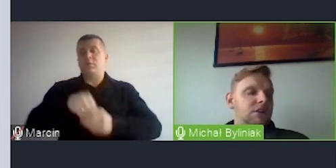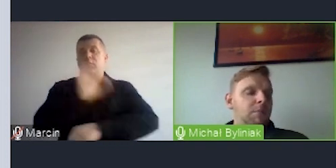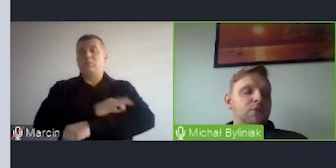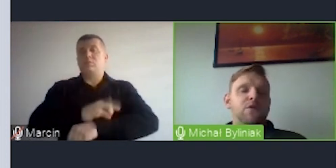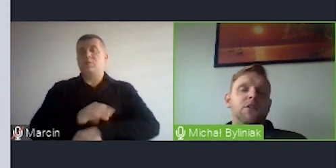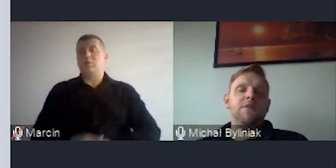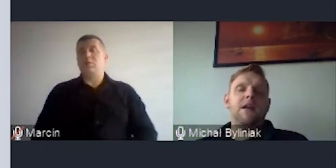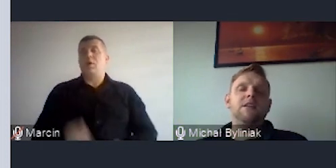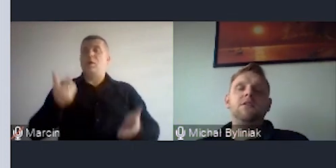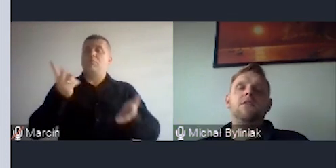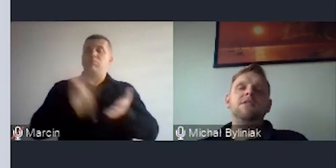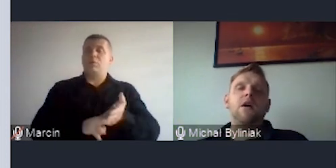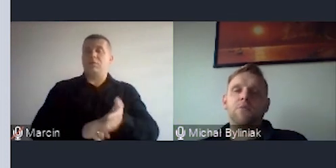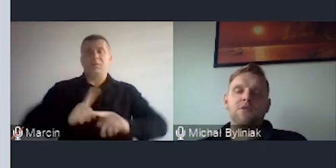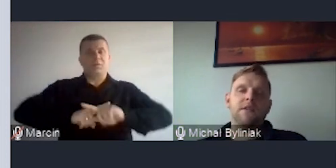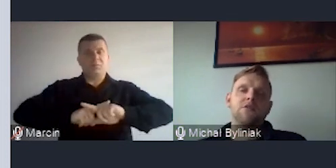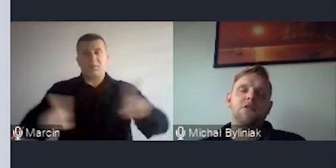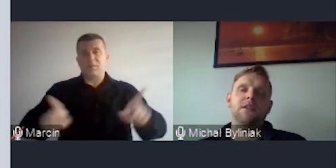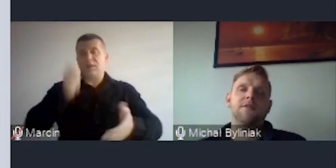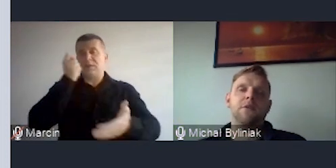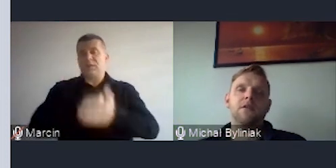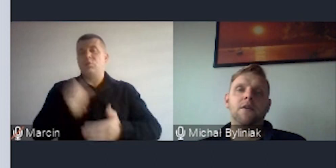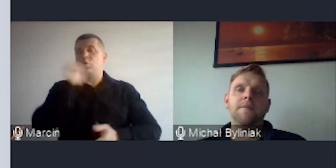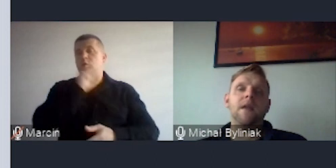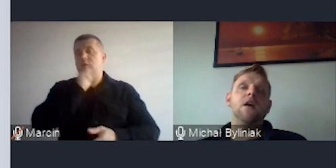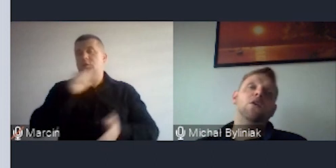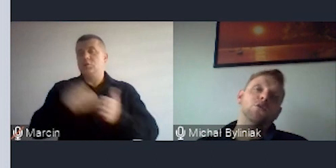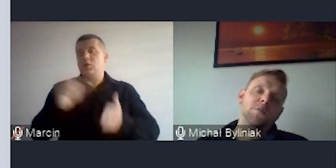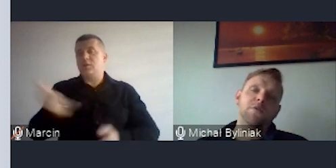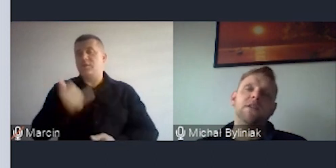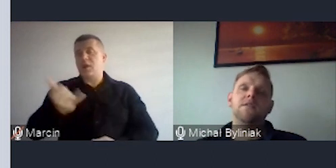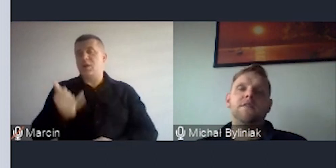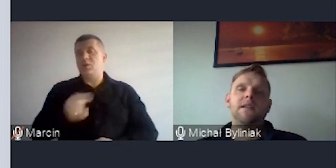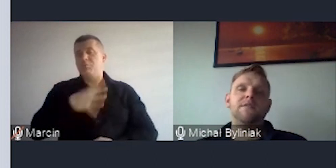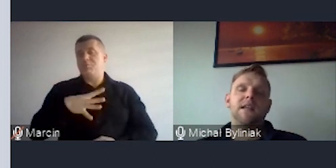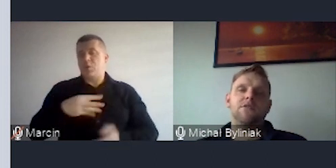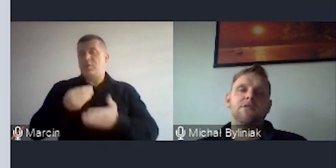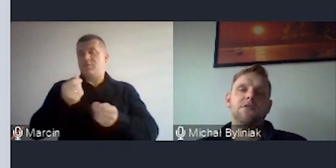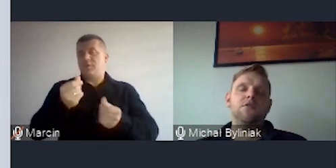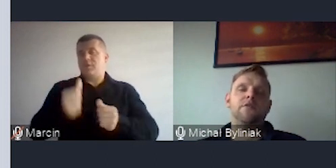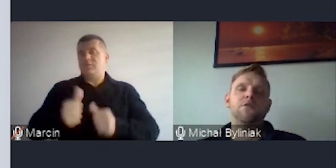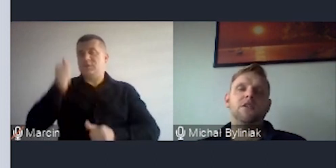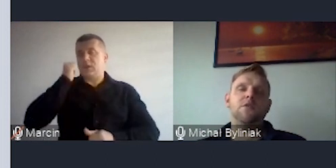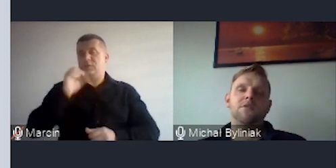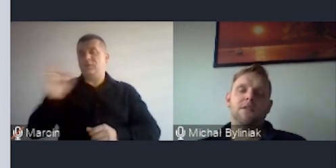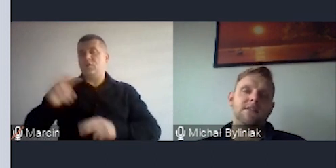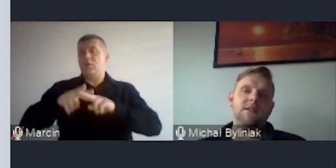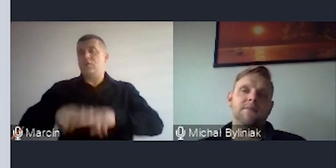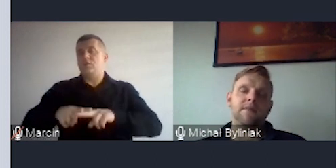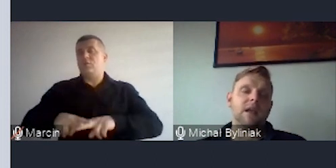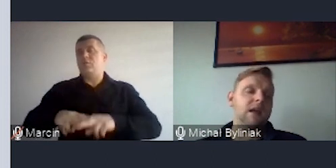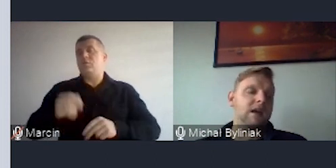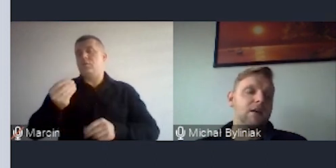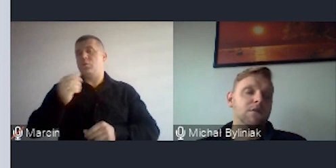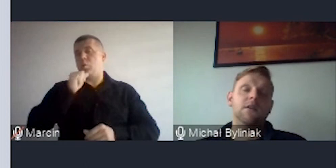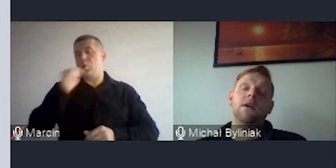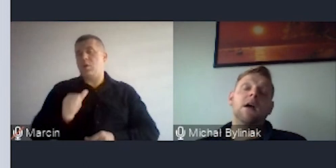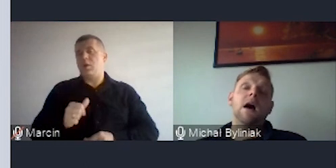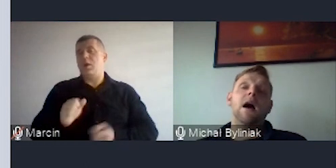Czyli podwójny wymiar – nie tylko zakup używanego środka trwałego, który był finansowany wstecz ze środków unijnych lub dotacji krajowych,